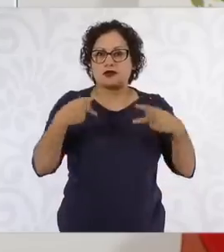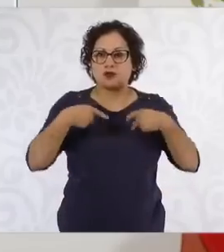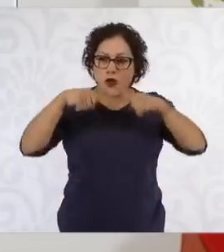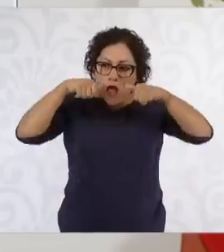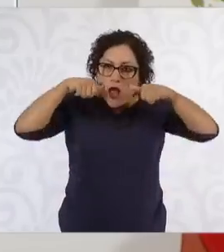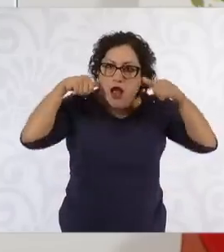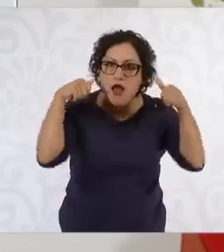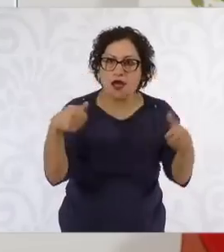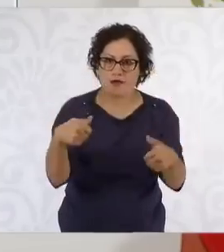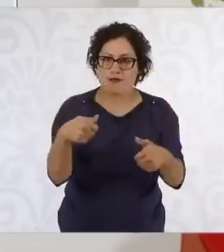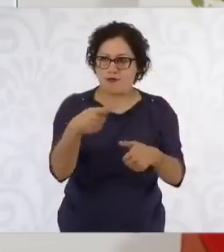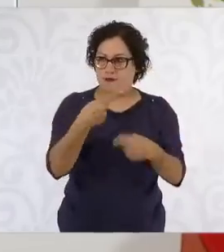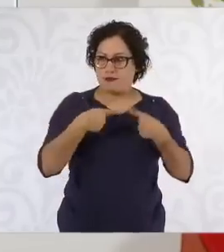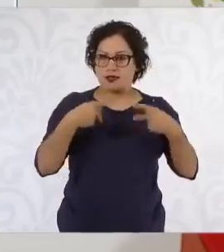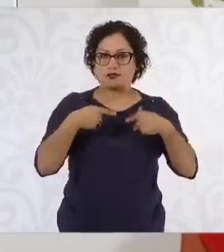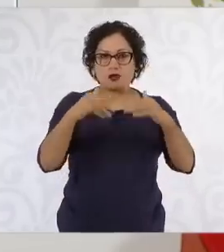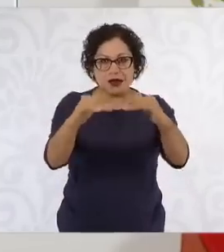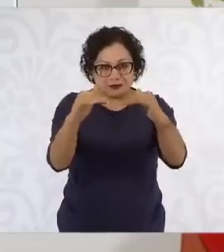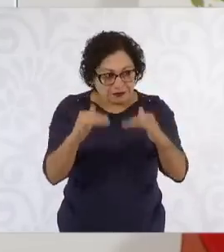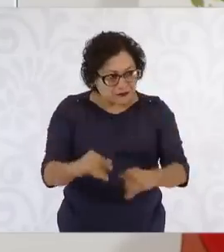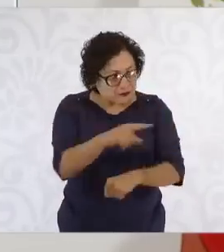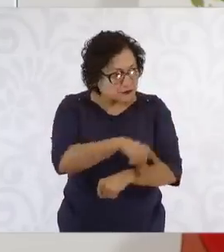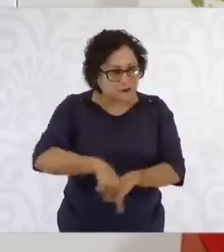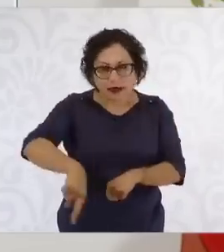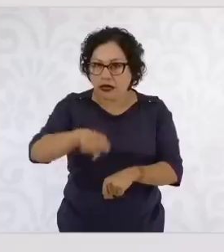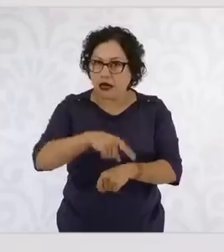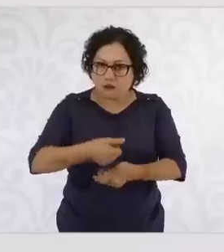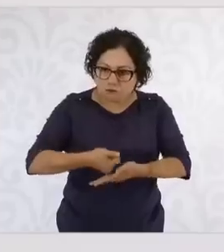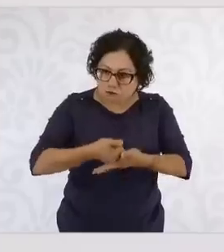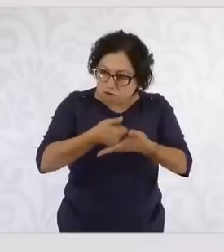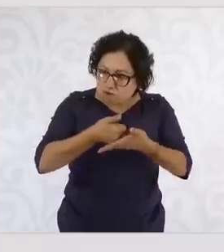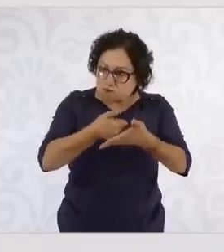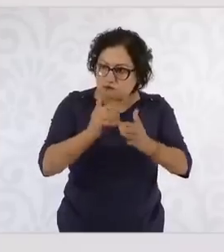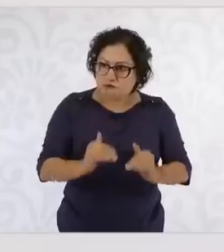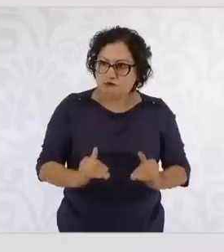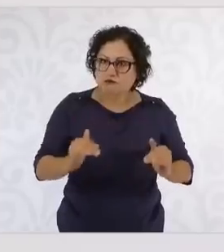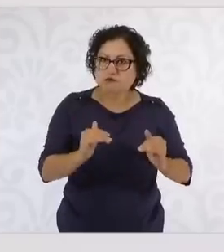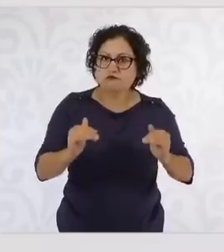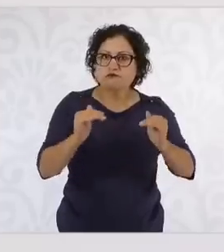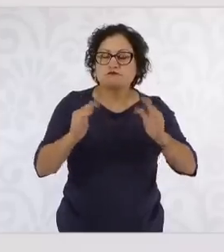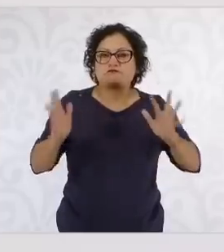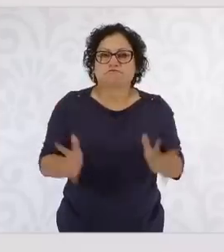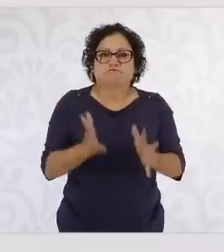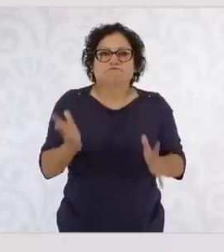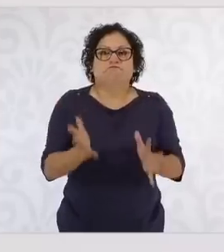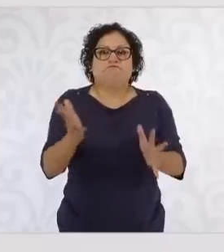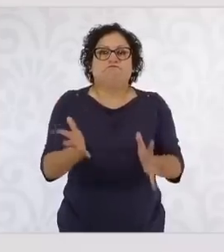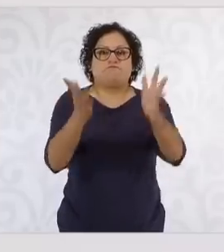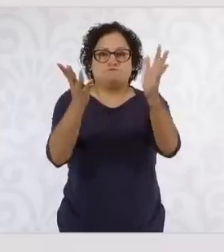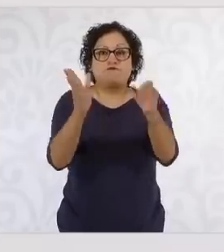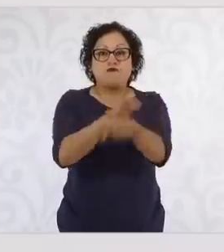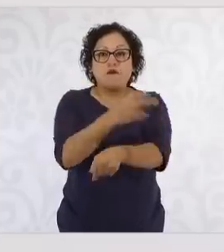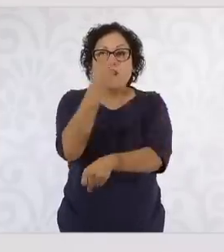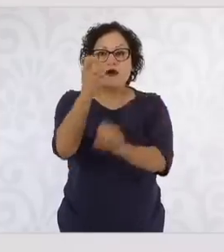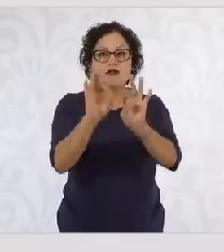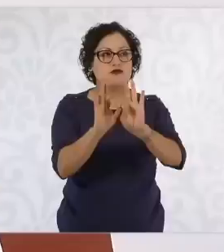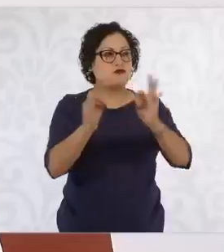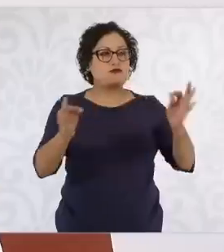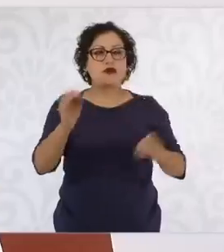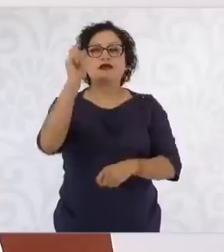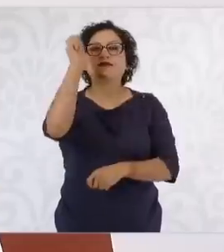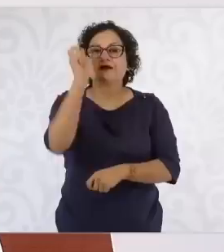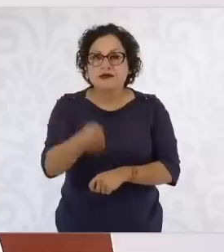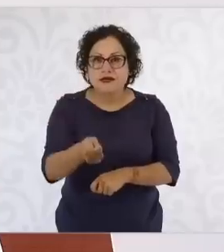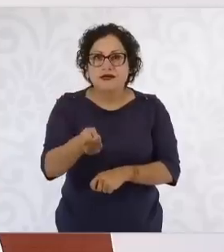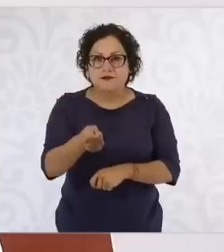decir la máxima de por el bien de todos y de todas primero las y los pobres Entonces eso es lo que